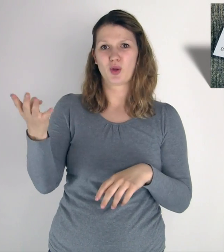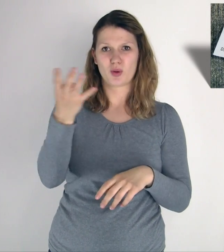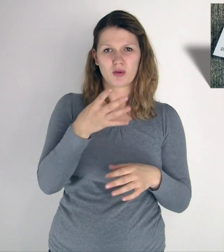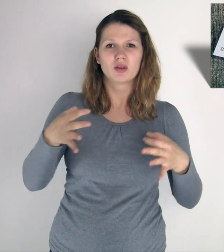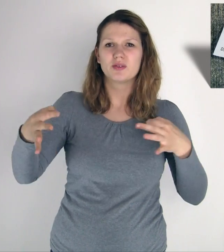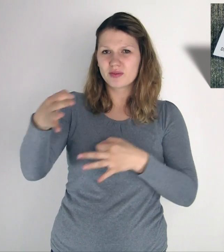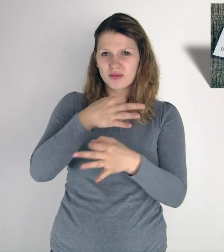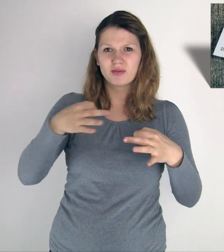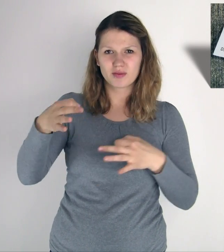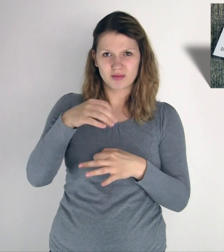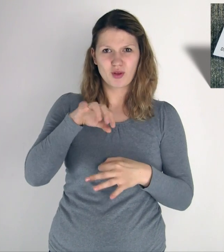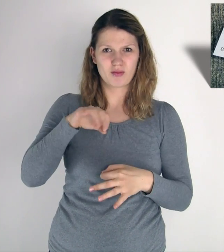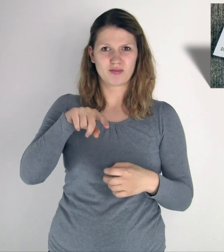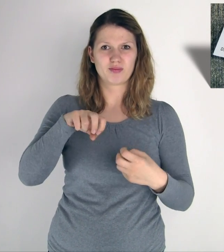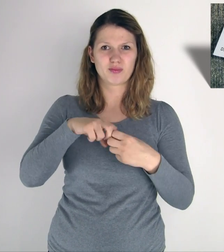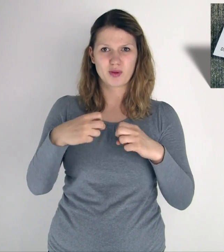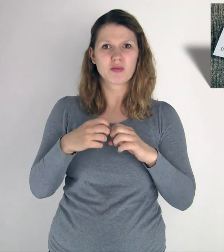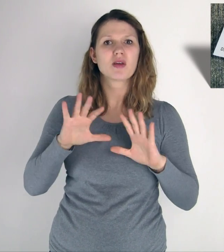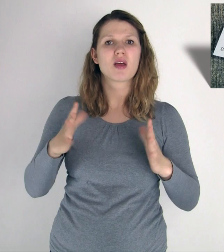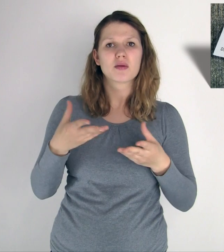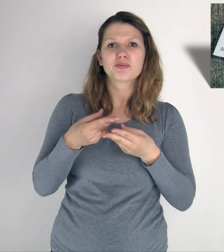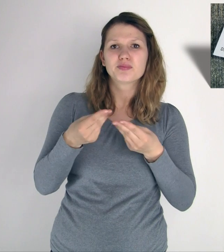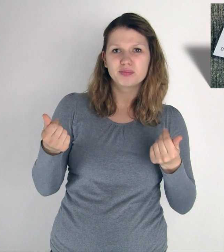Visos keturios šalys diskutavo apie šią problemą, ieškojo būdų jai spręsti.